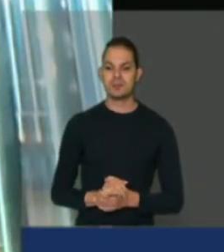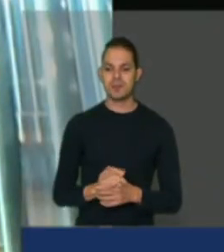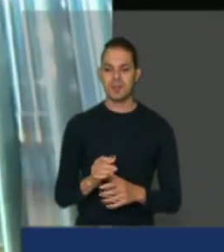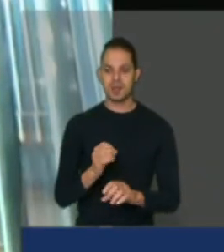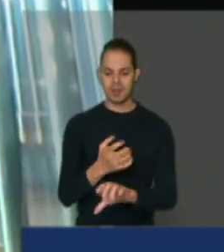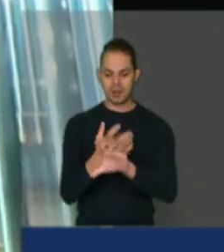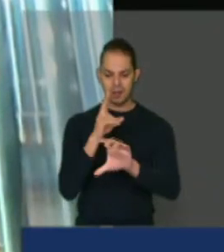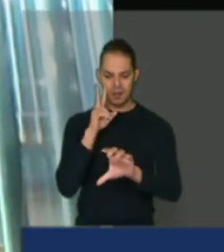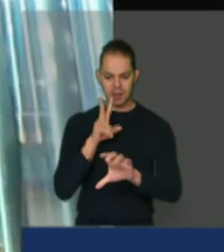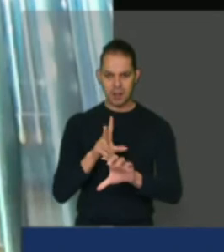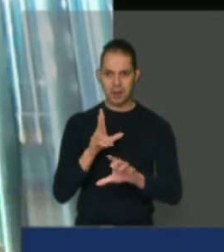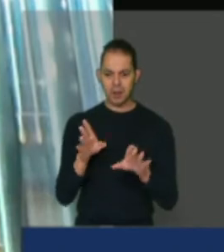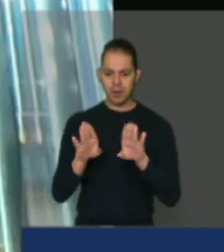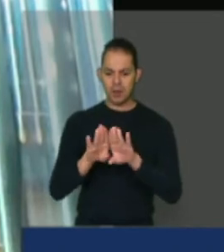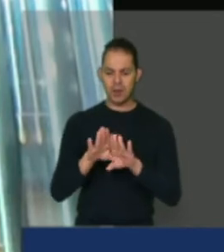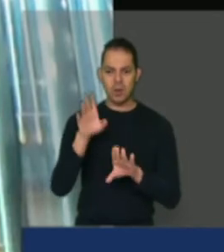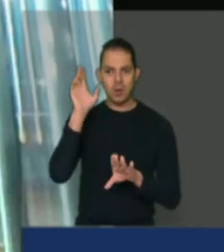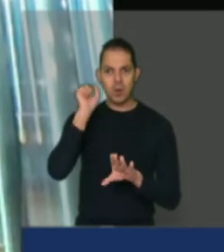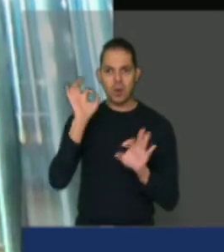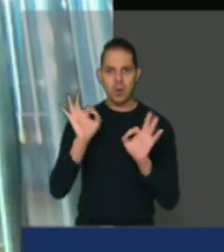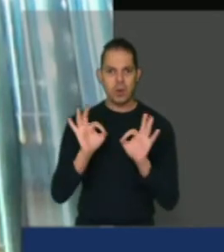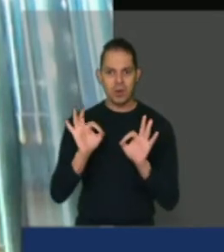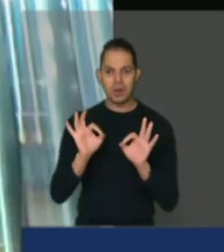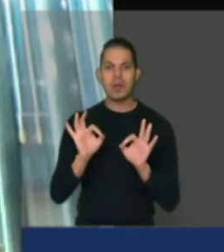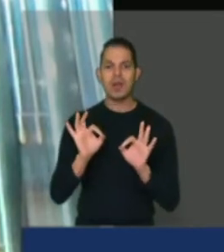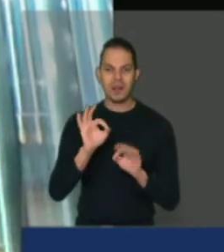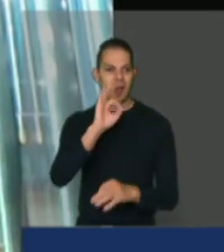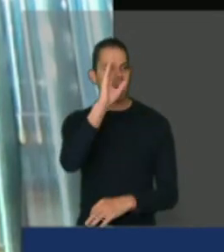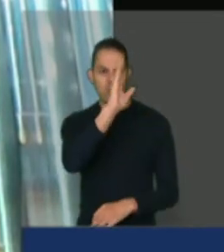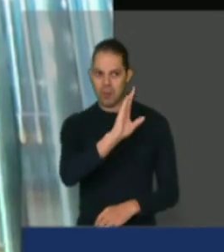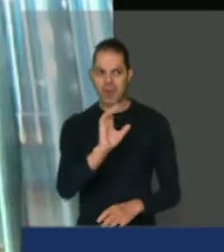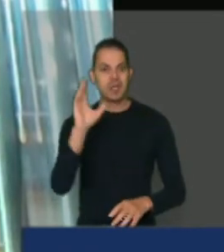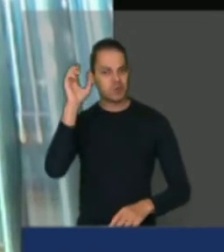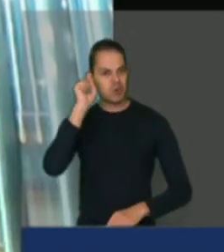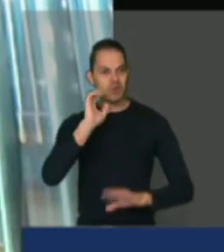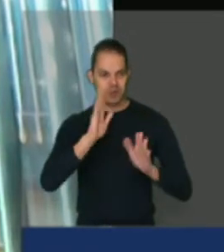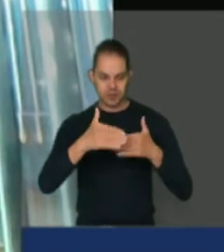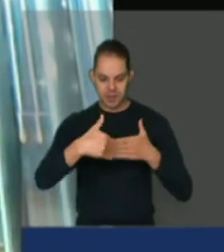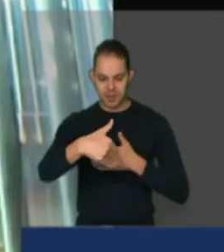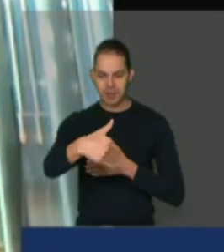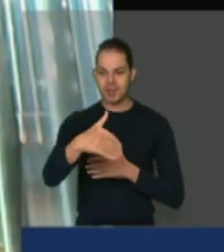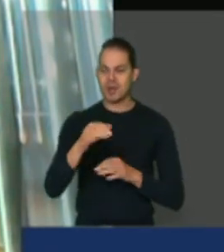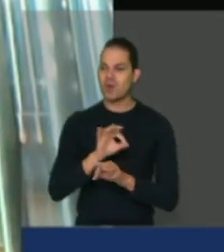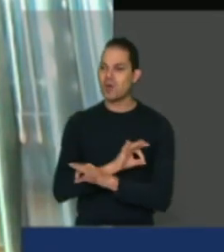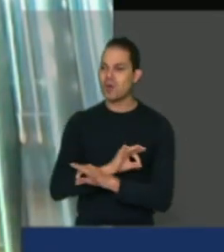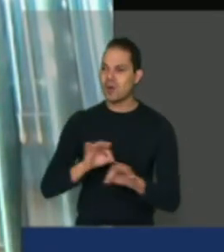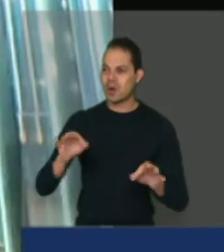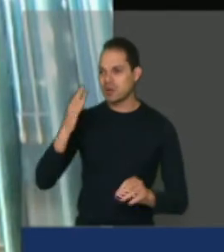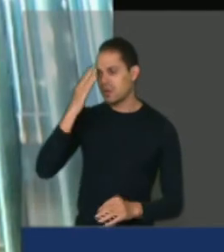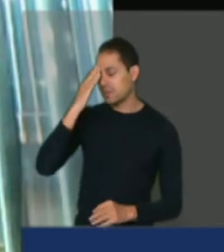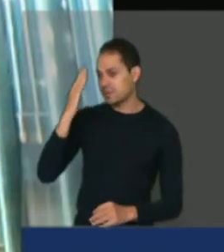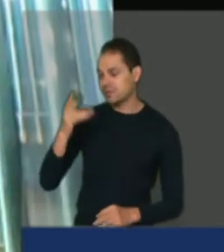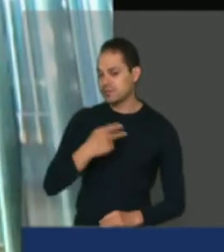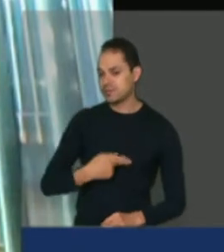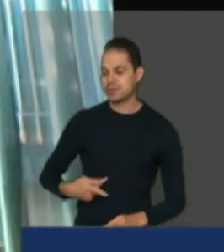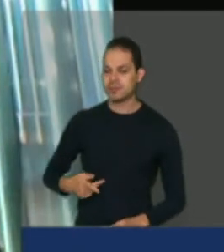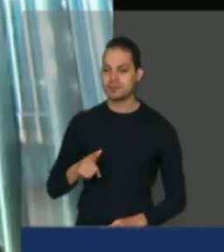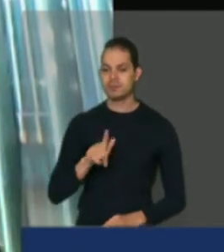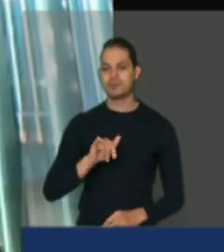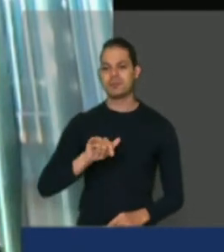AGORA O BRASIL ESTÁ OUVINDO V.EXA. [DEPUTADA]: AGRADEÇO AÍ O NOSSO PRESIDENTE GILBERTO. FAZENDO UM TRABALHO MARAVILHOSO. PRESIDENTE